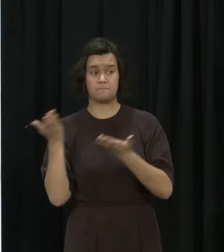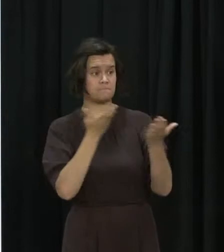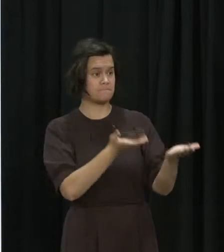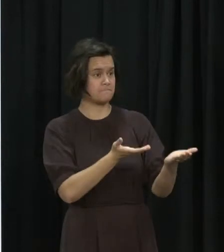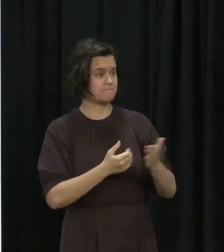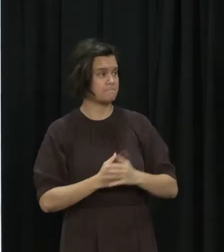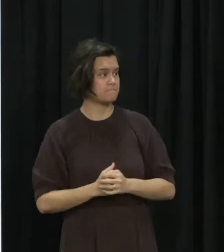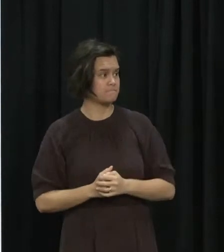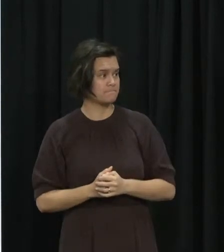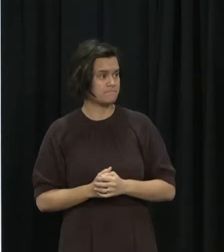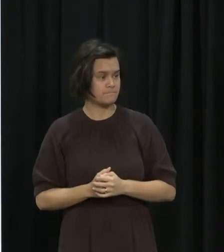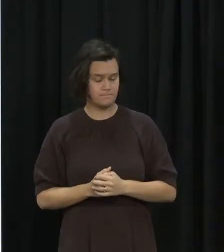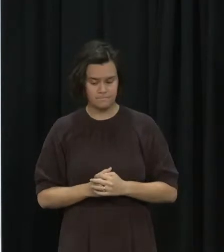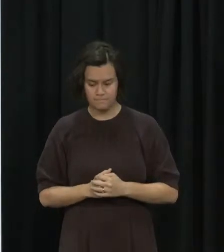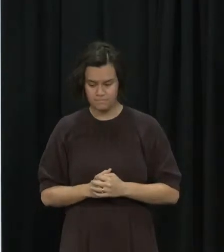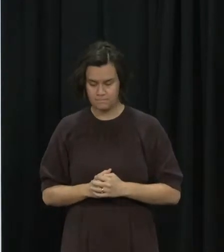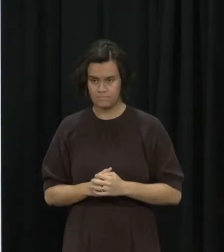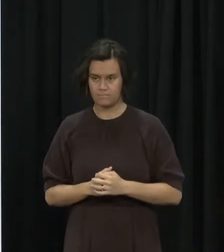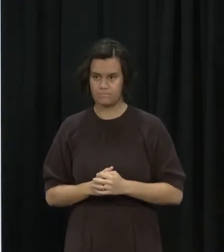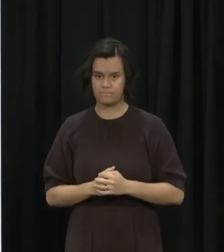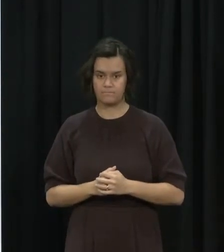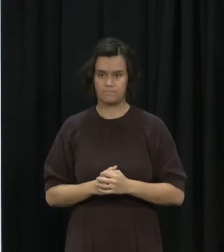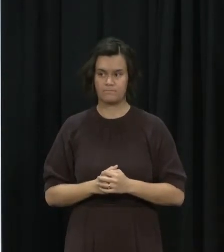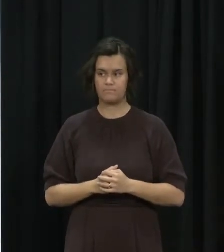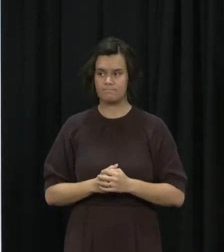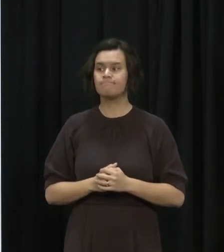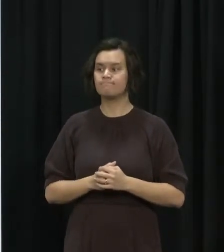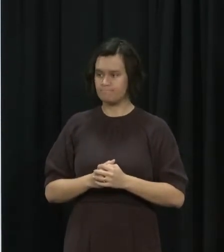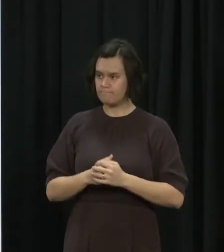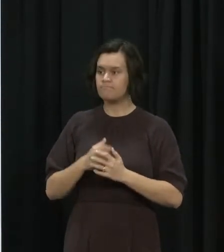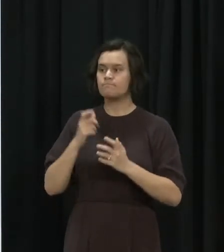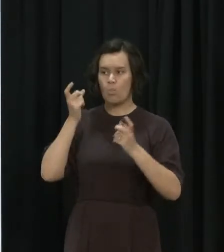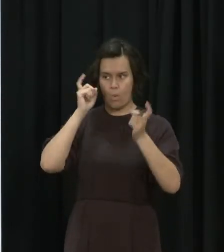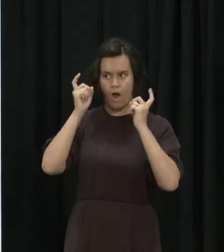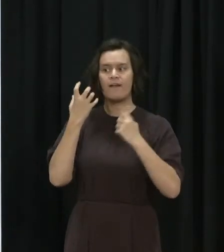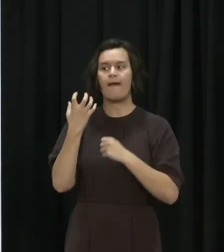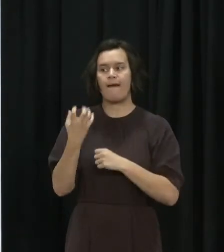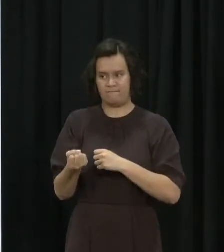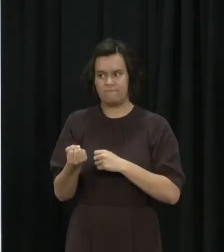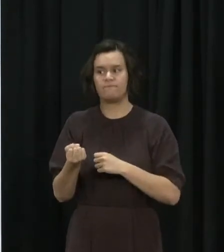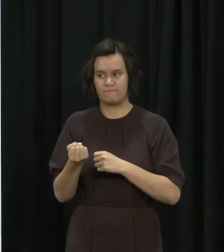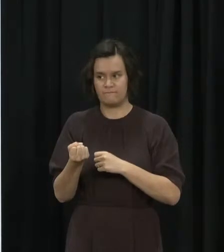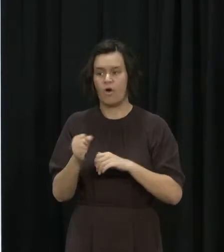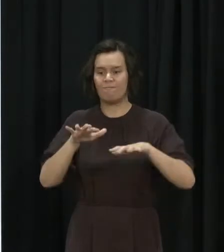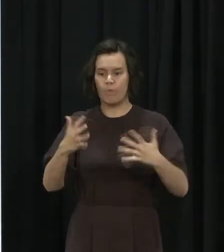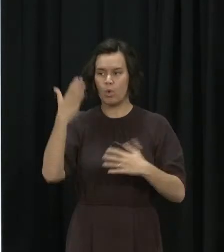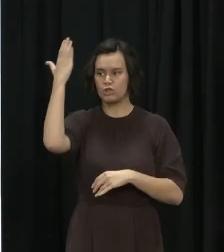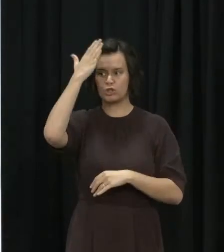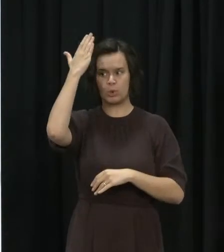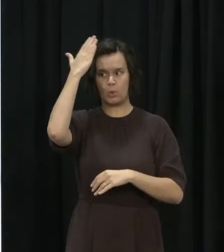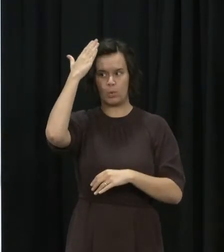Na, he pehea to awangawanga mo te tupono o te horapa o Omicron, Delta ranei m a kura? He aha te nui o te